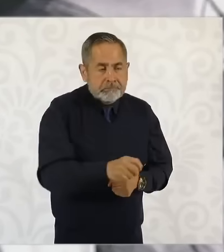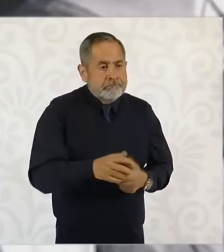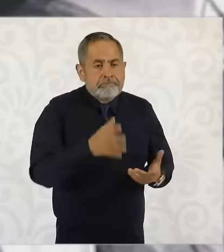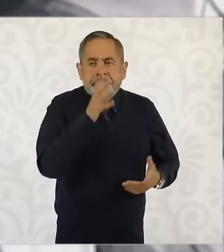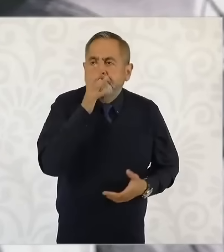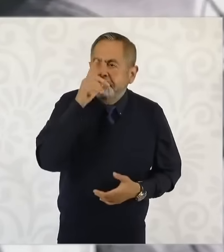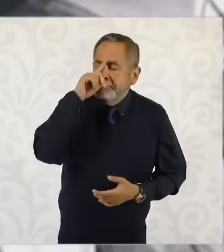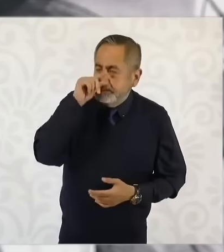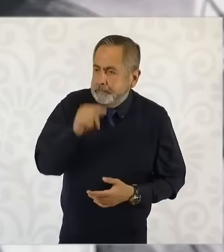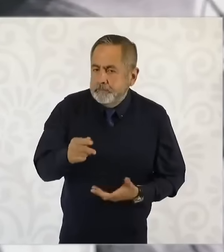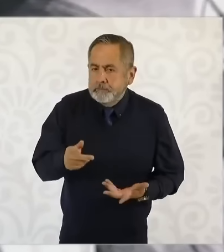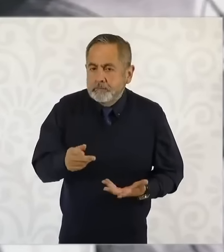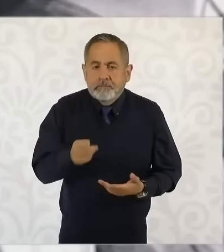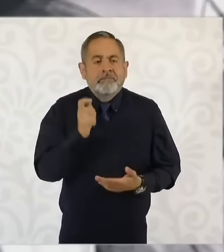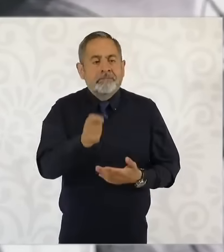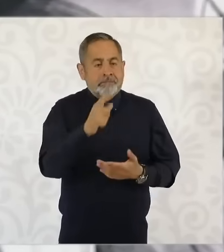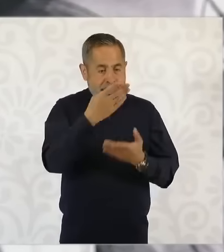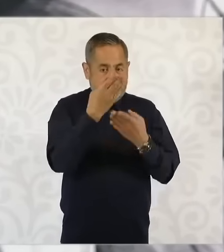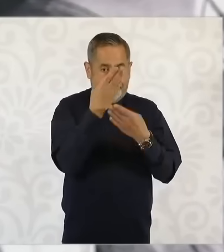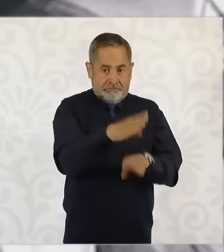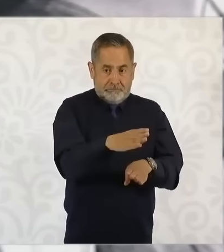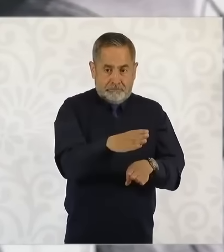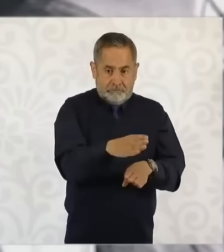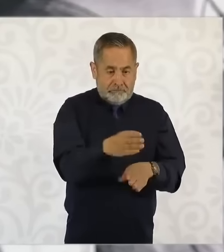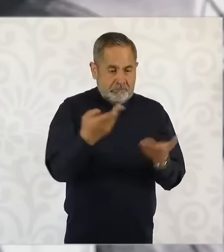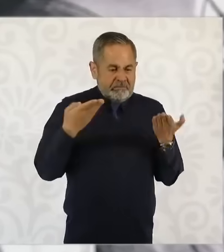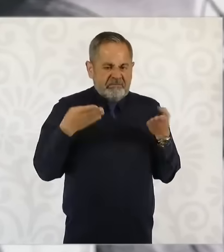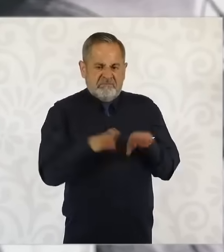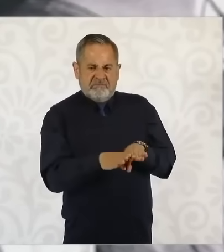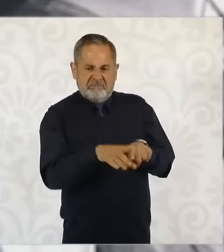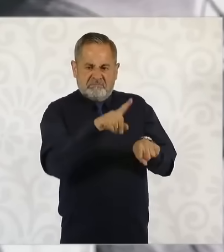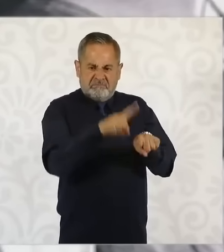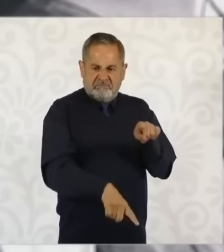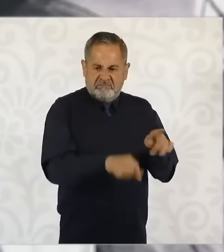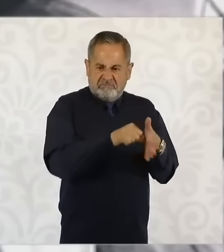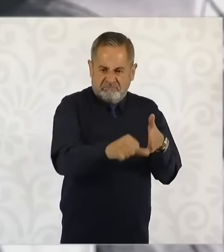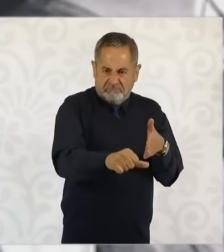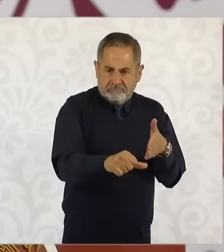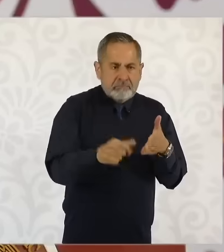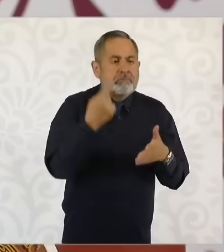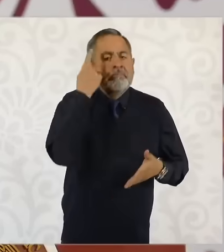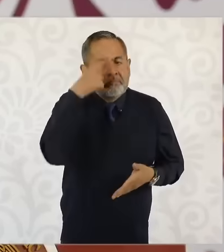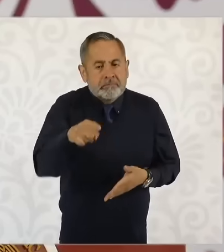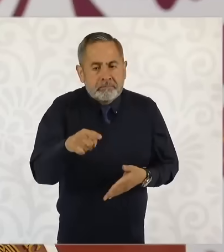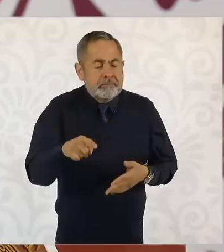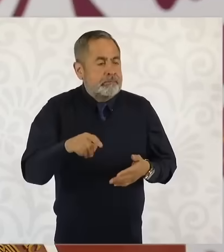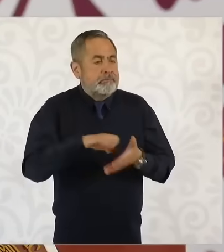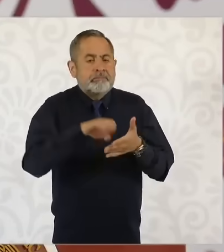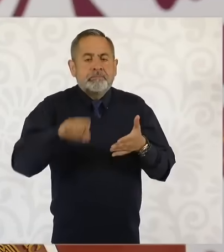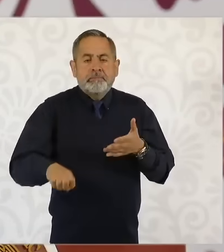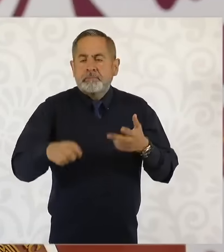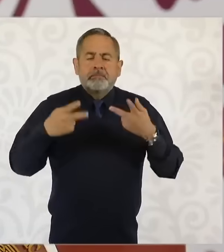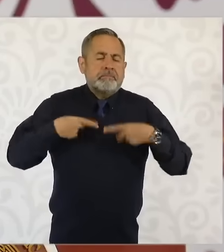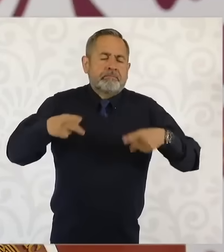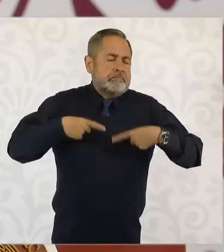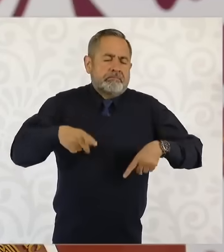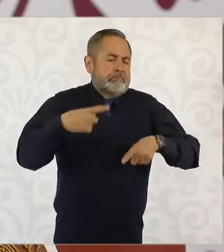medida preventiva para suspender de inmediato que los recursos cuyo origen se presume de procedencia